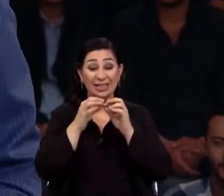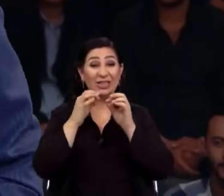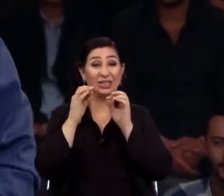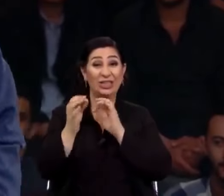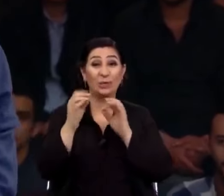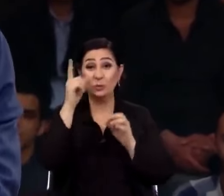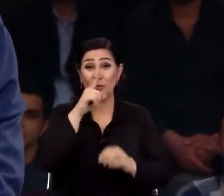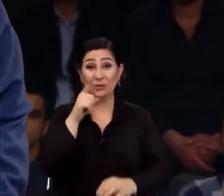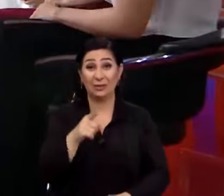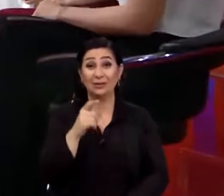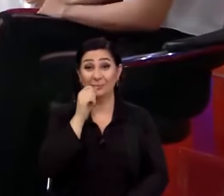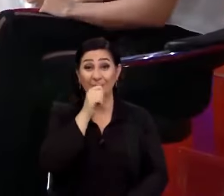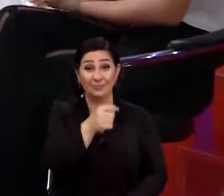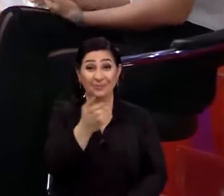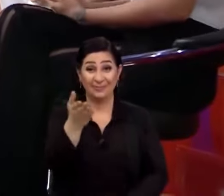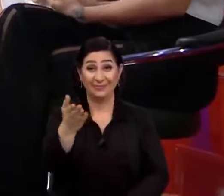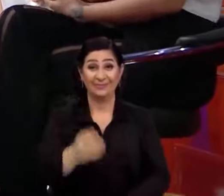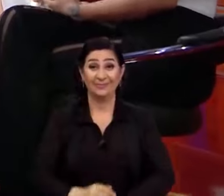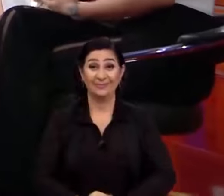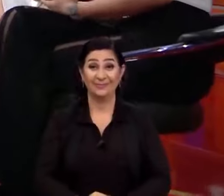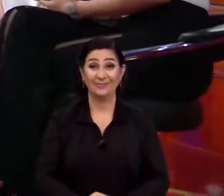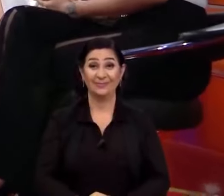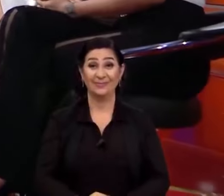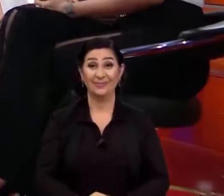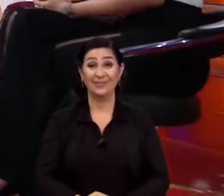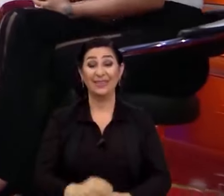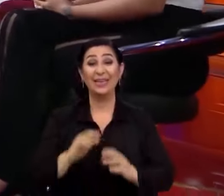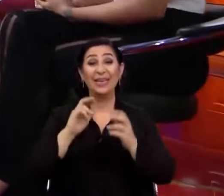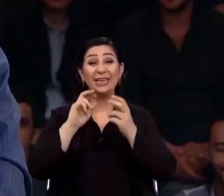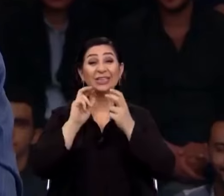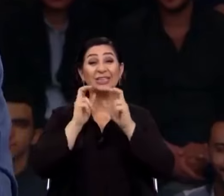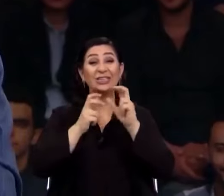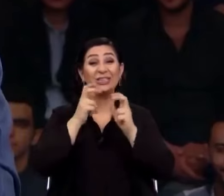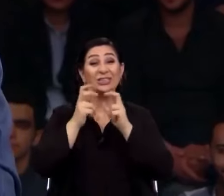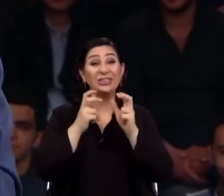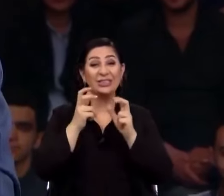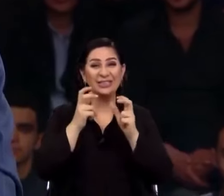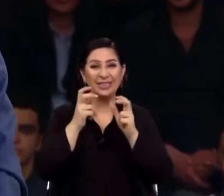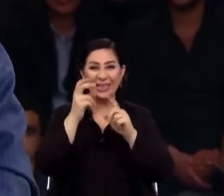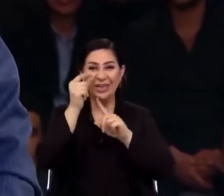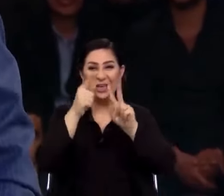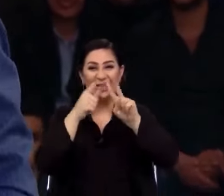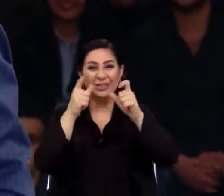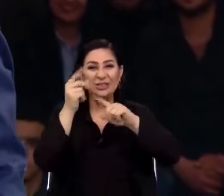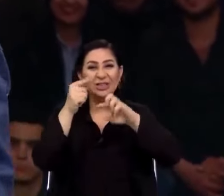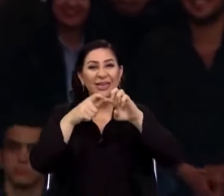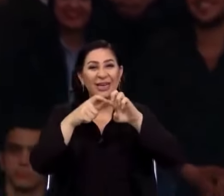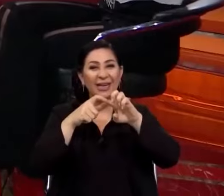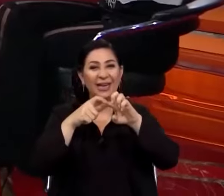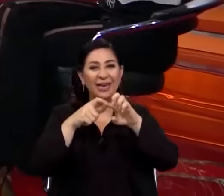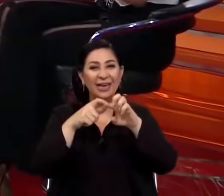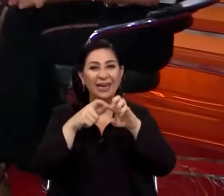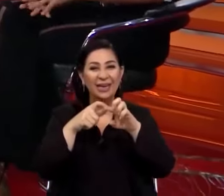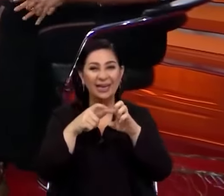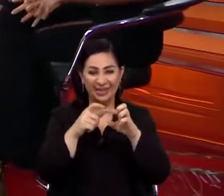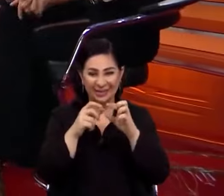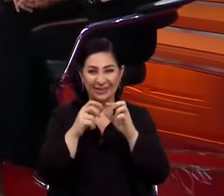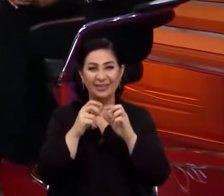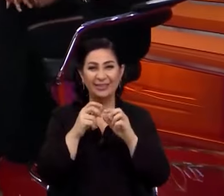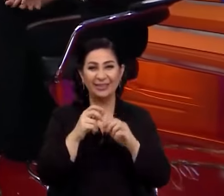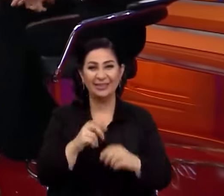yüzünden Hadi bakalım incelikler İnce ince ince ince gör beni incelikler